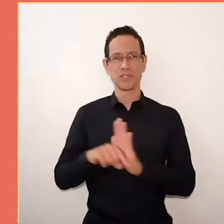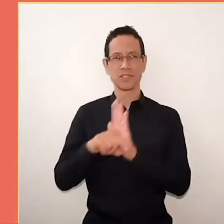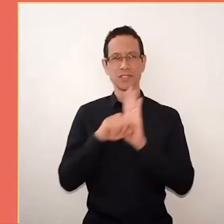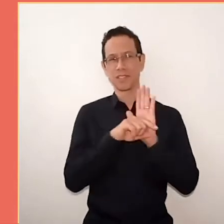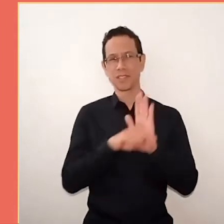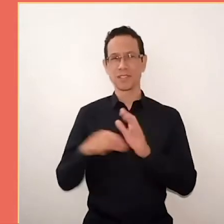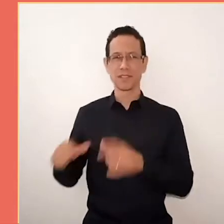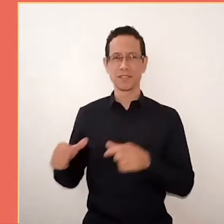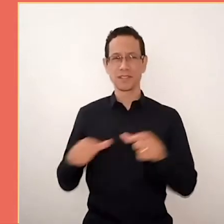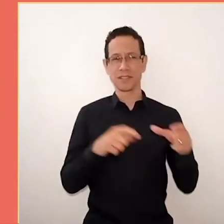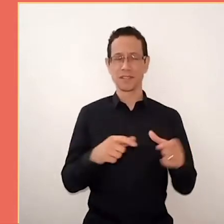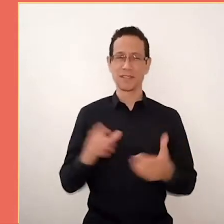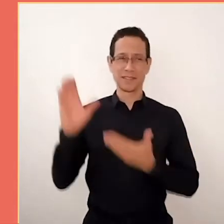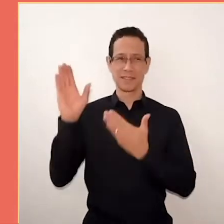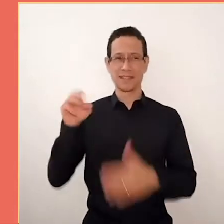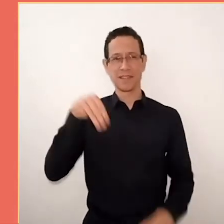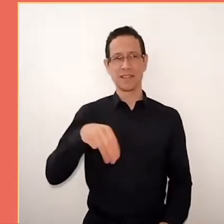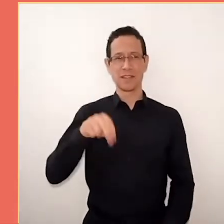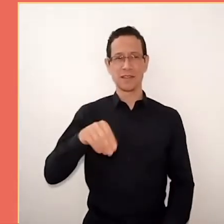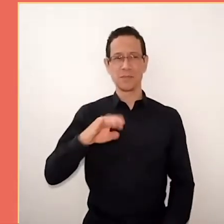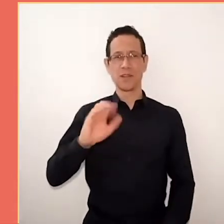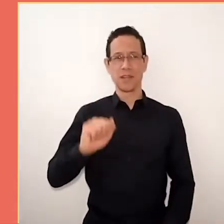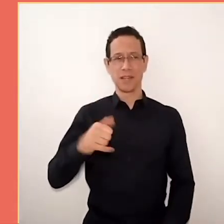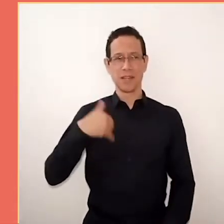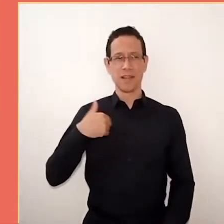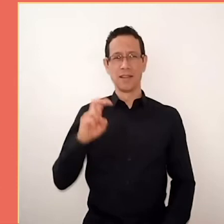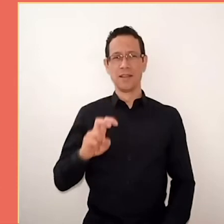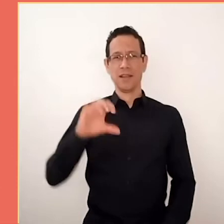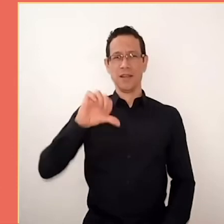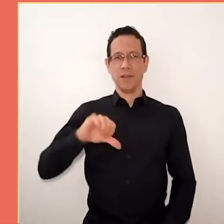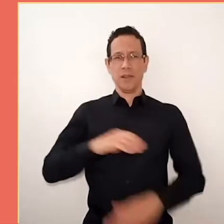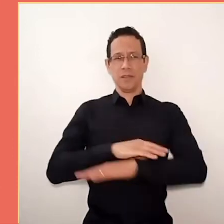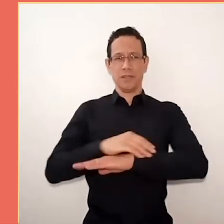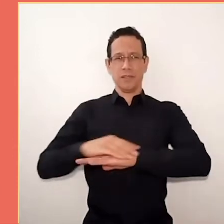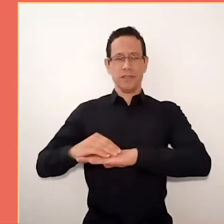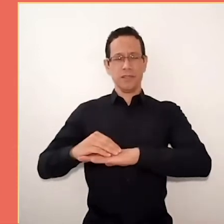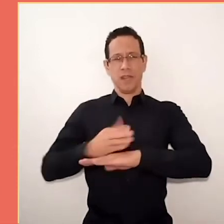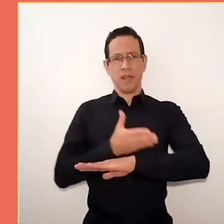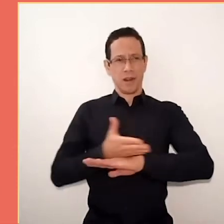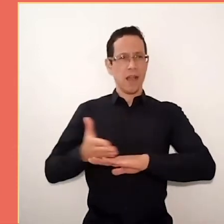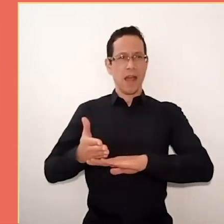Eu sou Mônica, eu tenho 59 anos, tenho a pele clara, olhos e cabelos pretos,